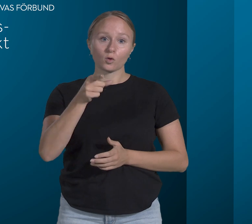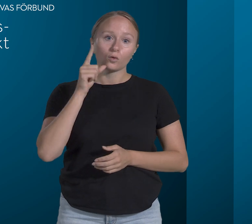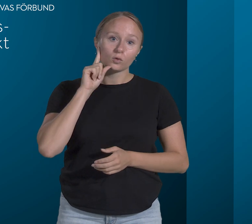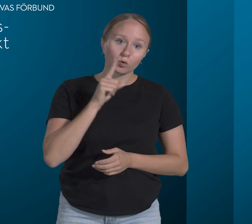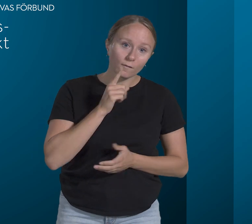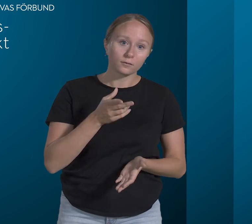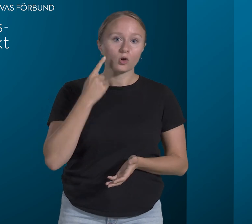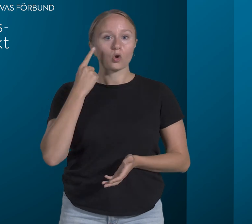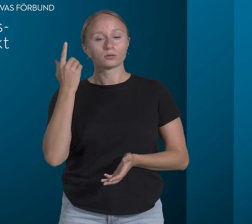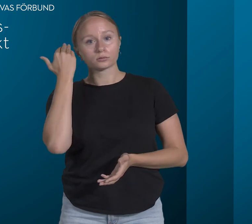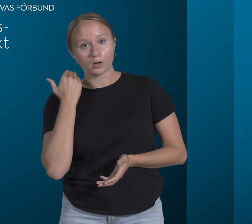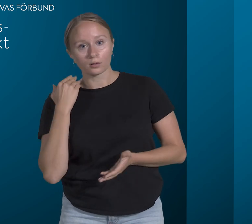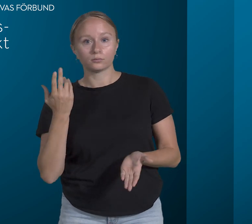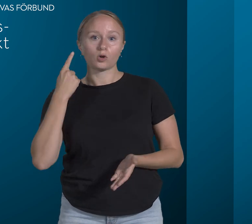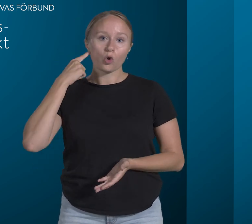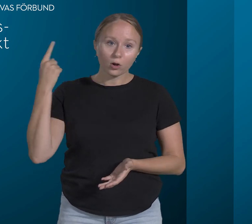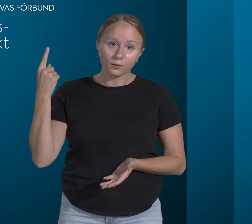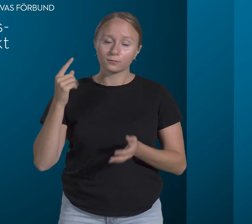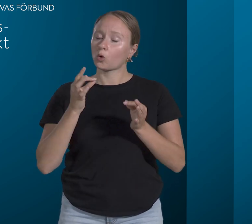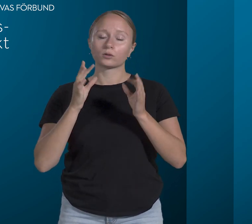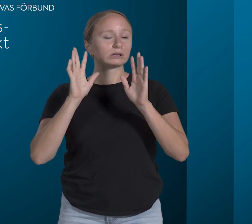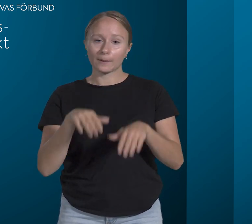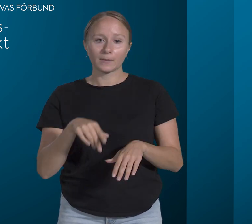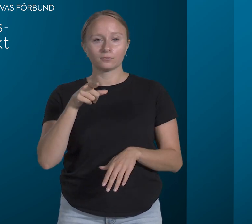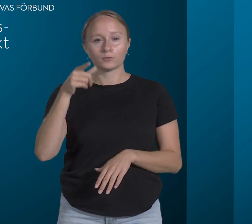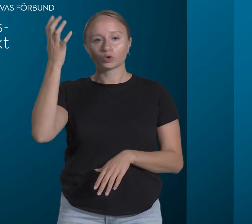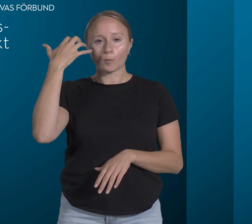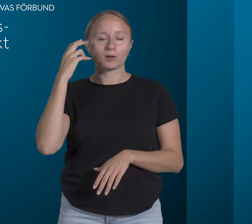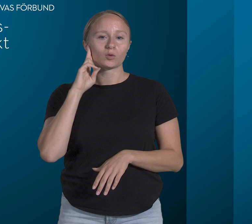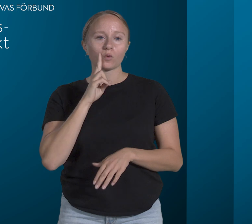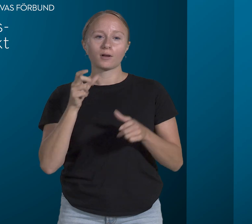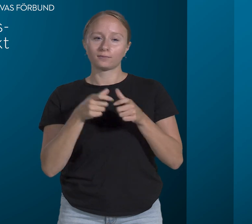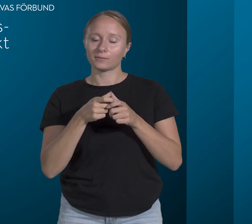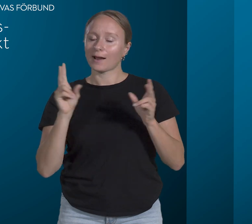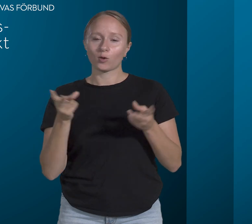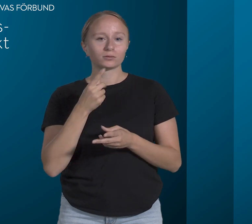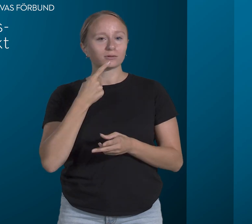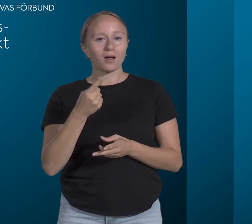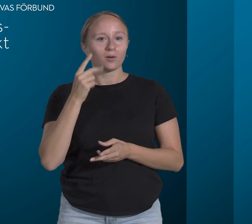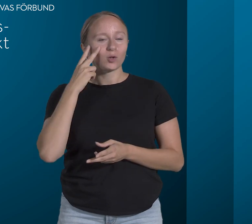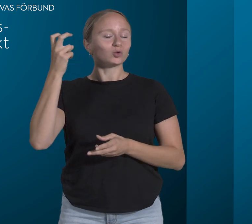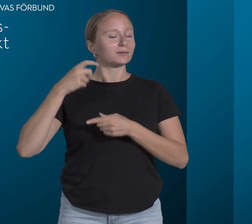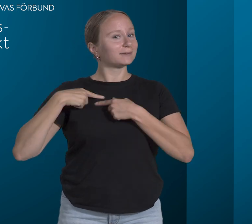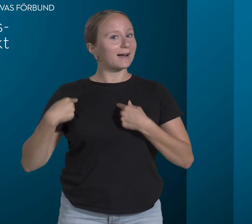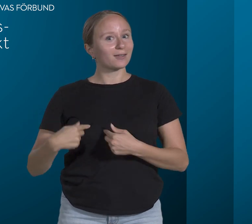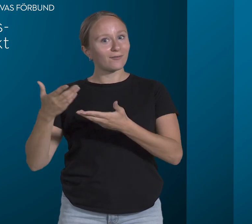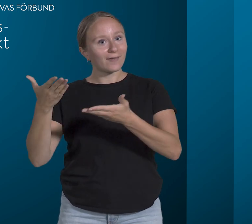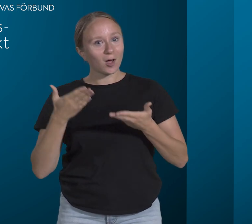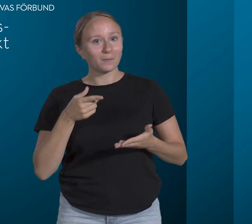Oavsett om du är döv, hörselskadad eller hörande - säger Stockholms Dövas Förening turkoshjärtligt välkommen till -